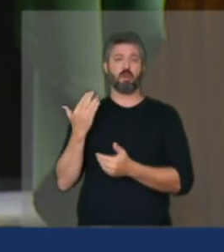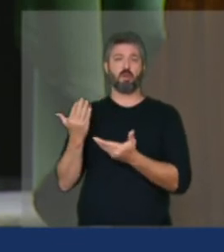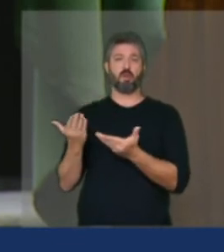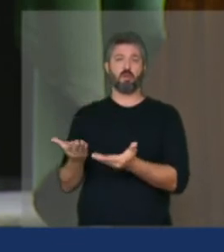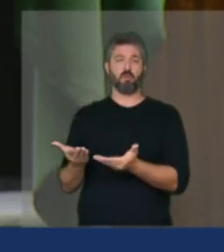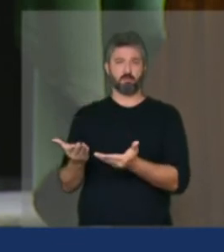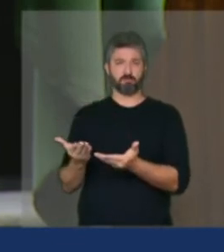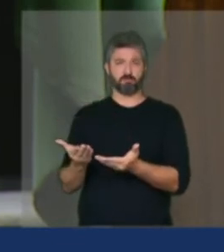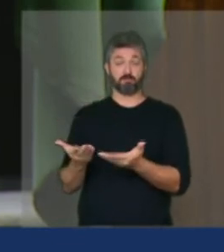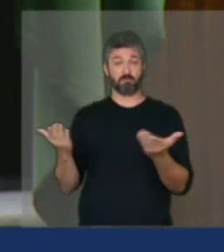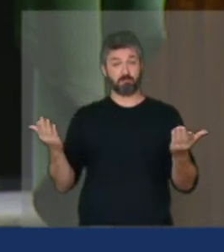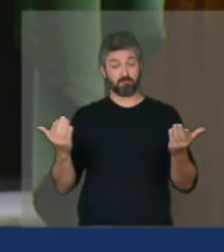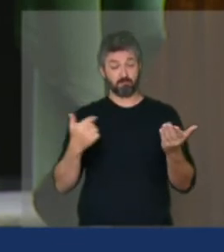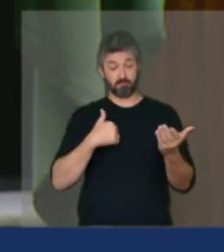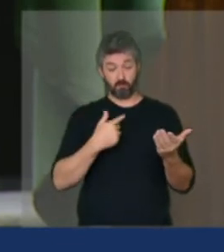EU DIRIA SENHOR PRESIDENTE,